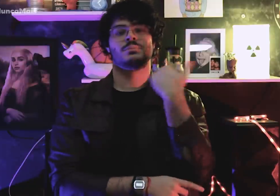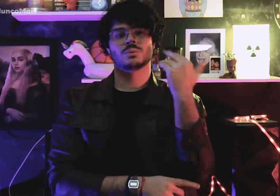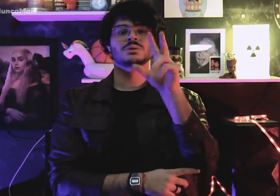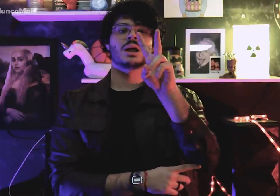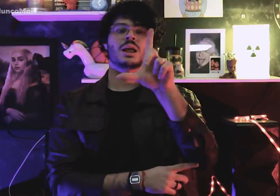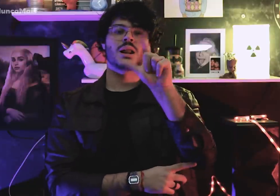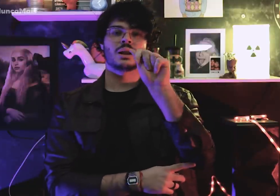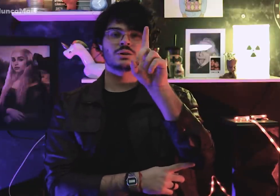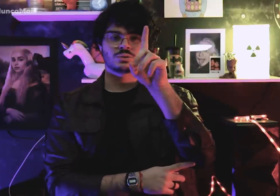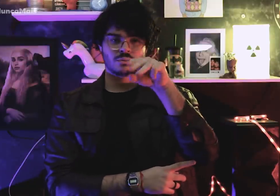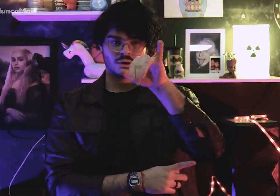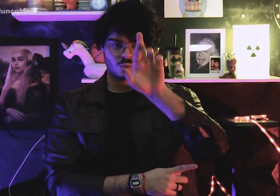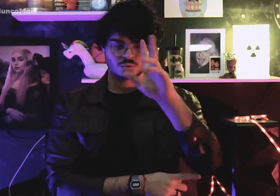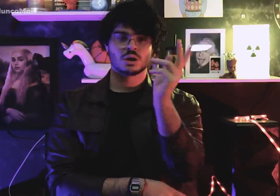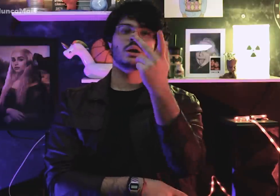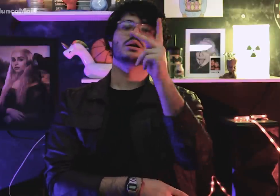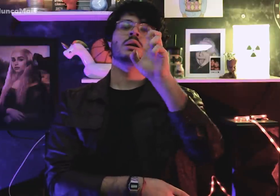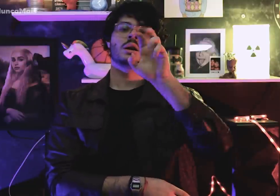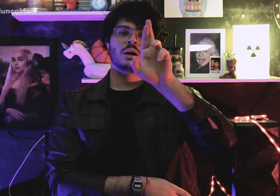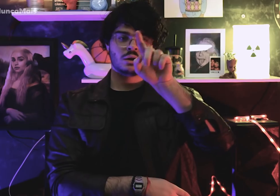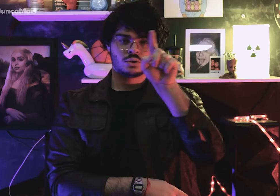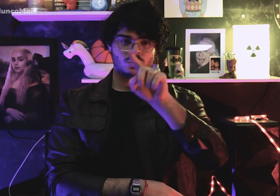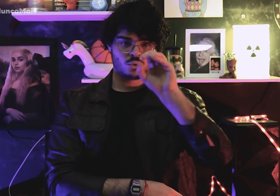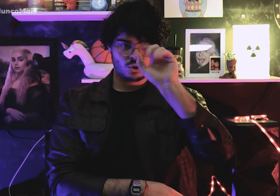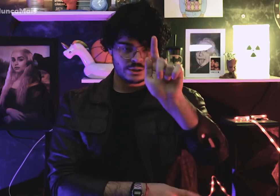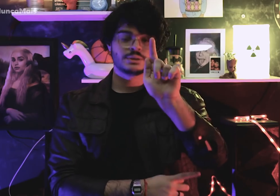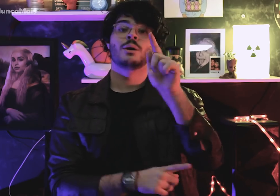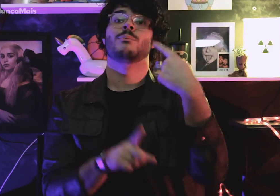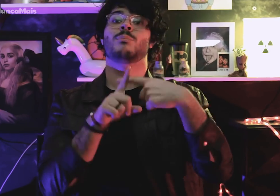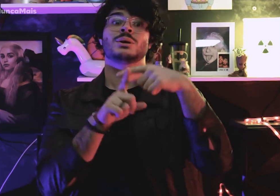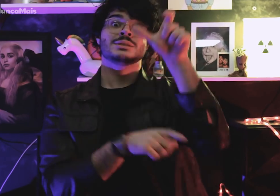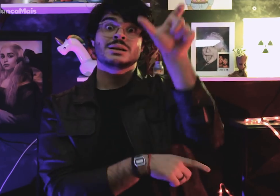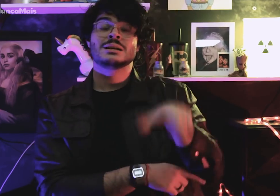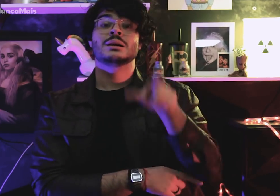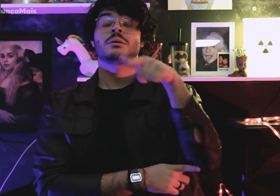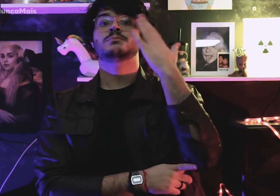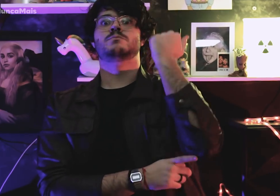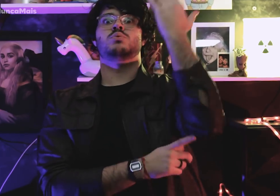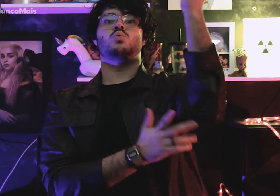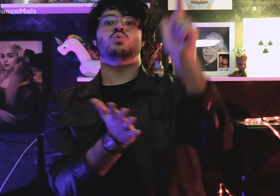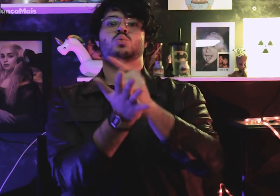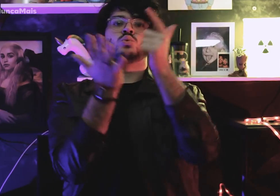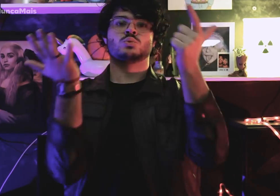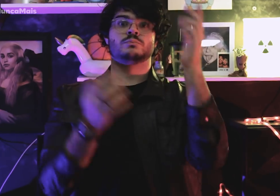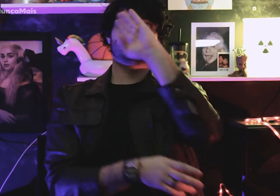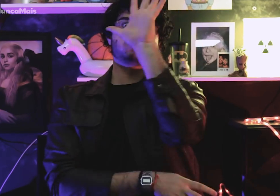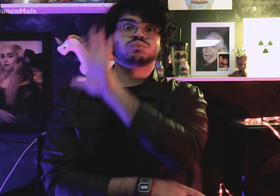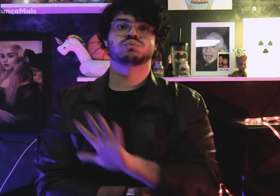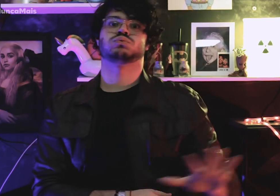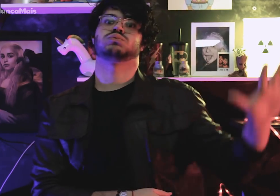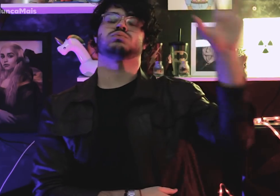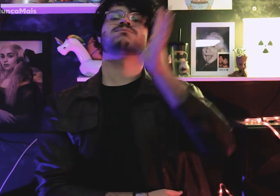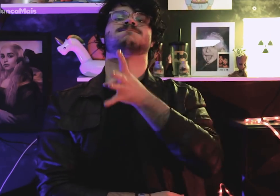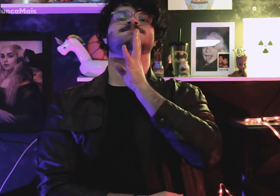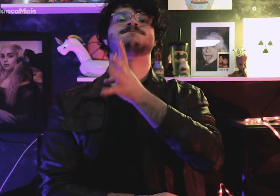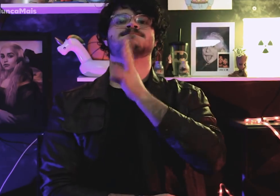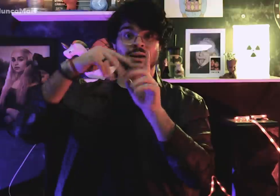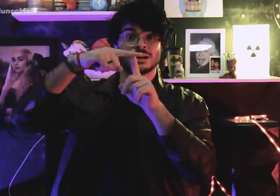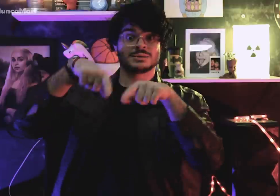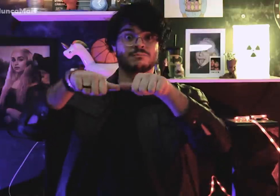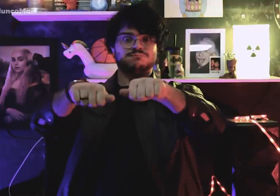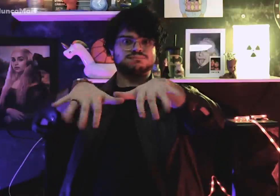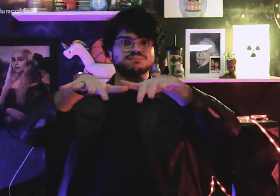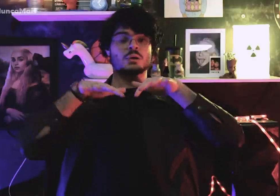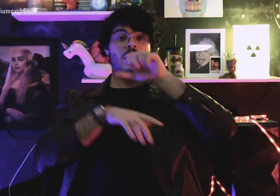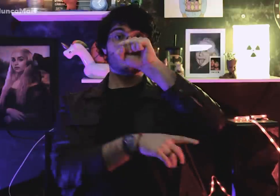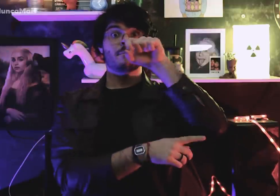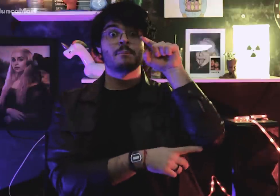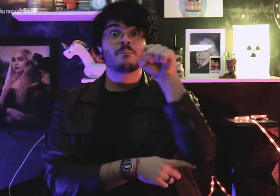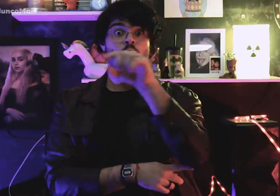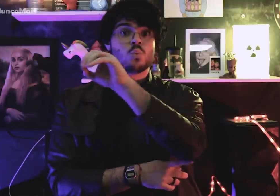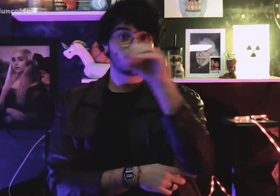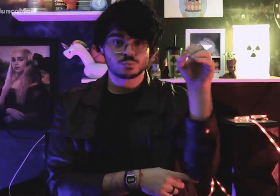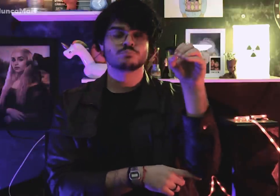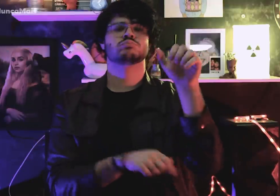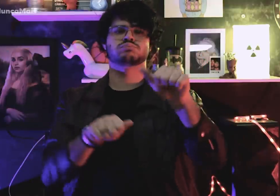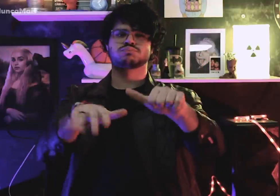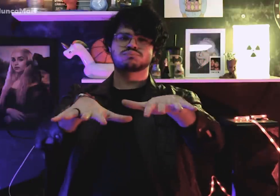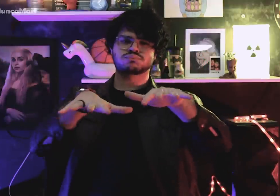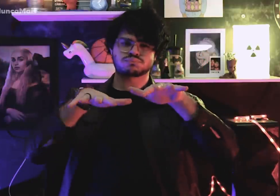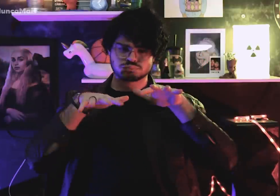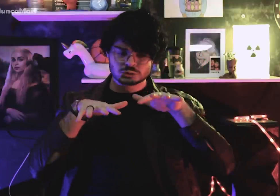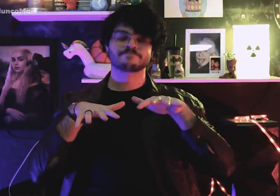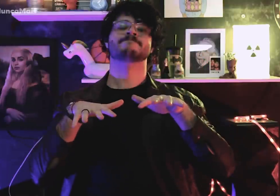a Vladimir Herzog, grande jornalista, que reuniu 8 mil pessoas,